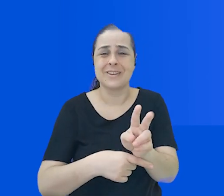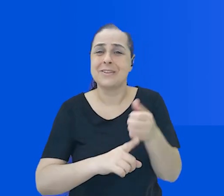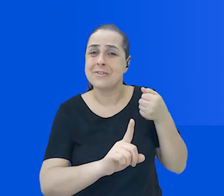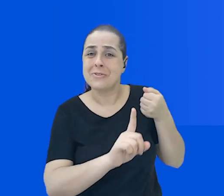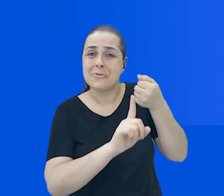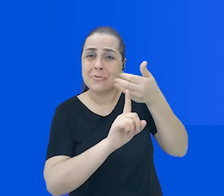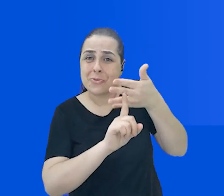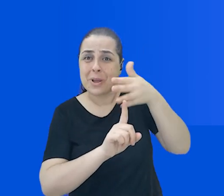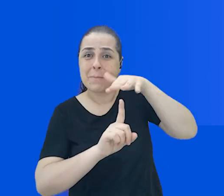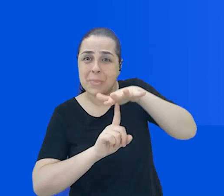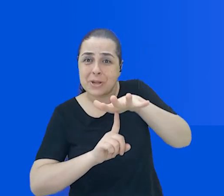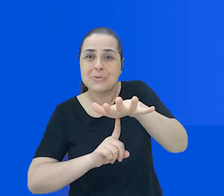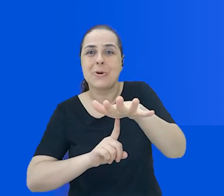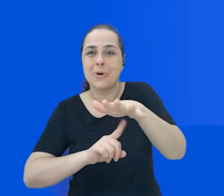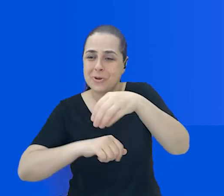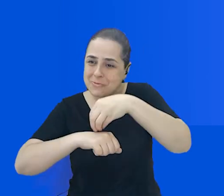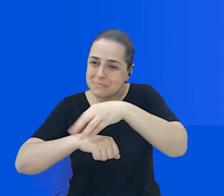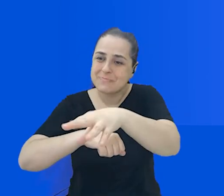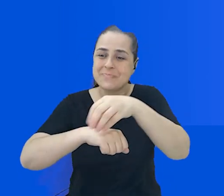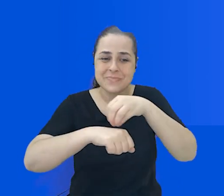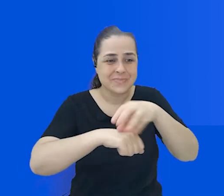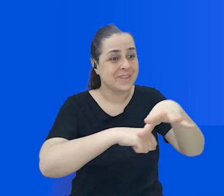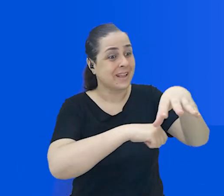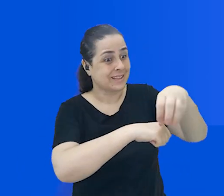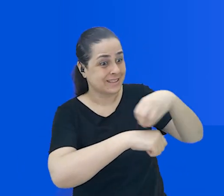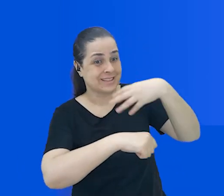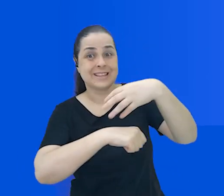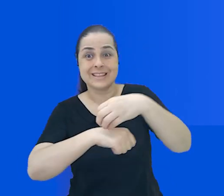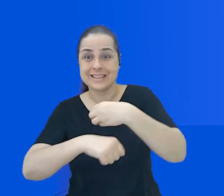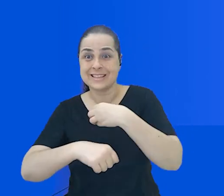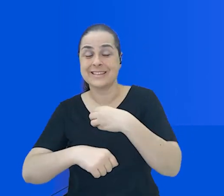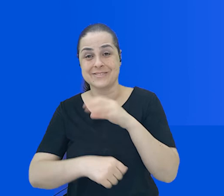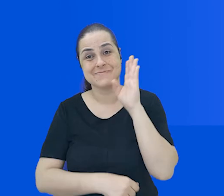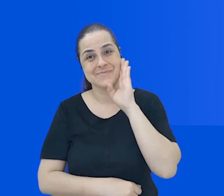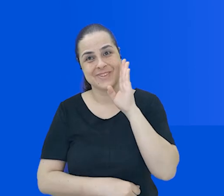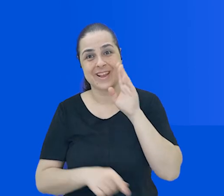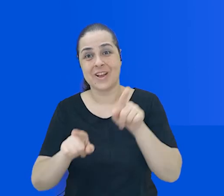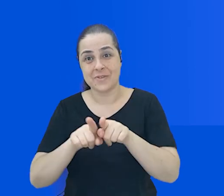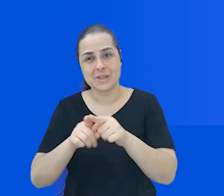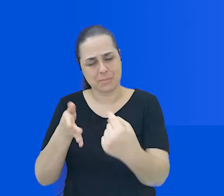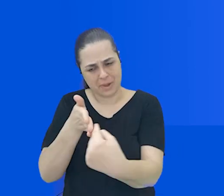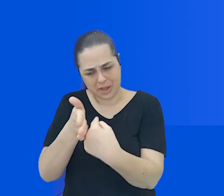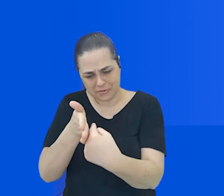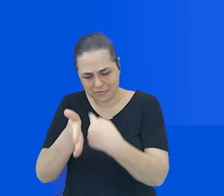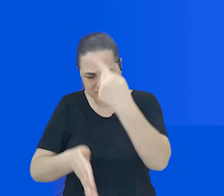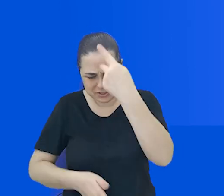é sempre um caminho muito legal. E é a auto investigação, porque quando a gente entende,